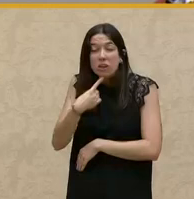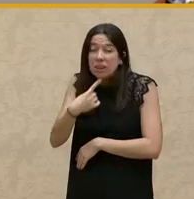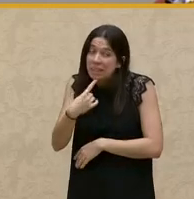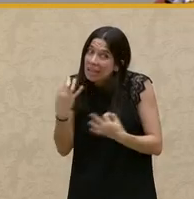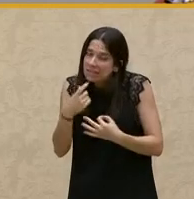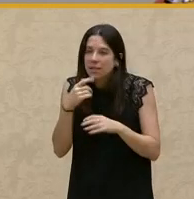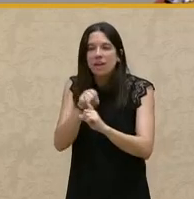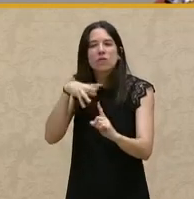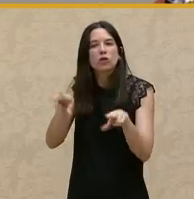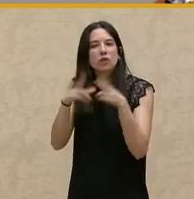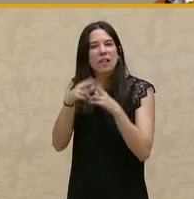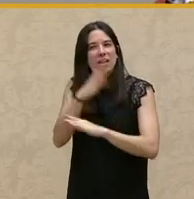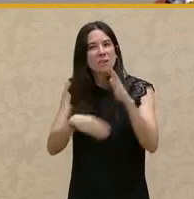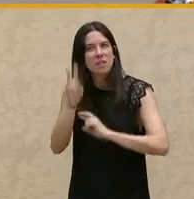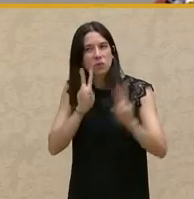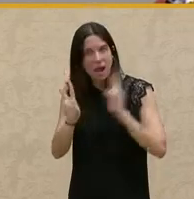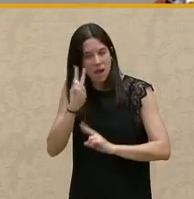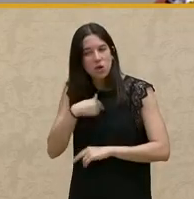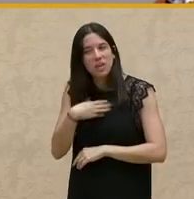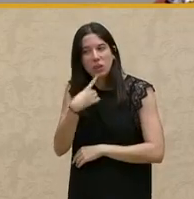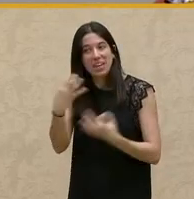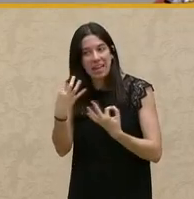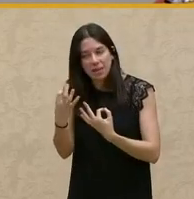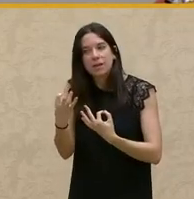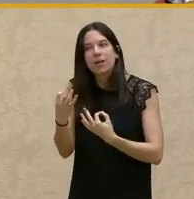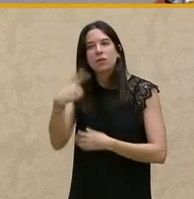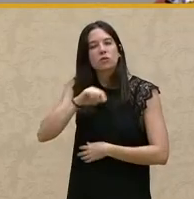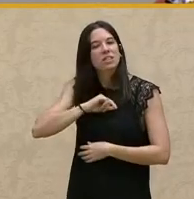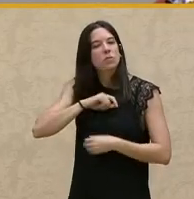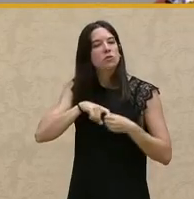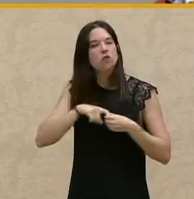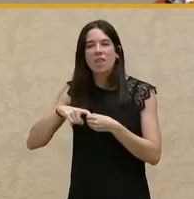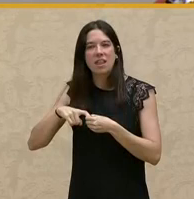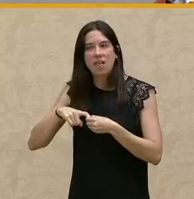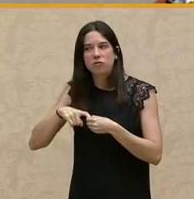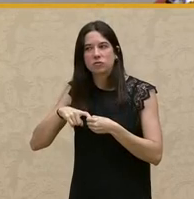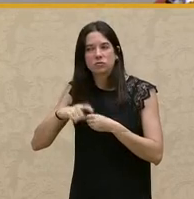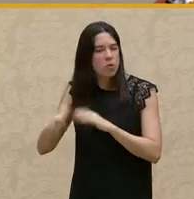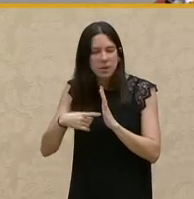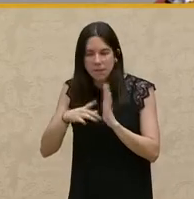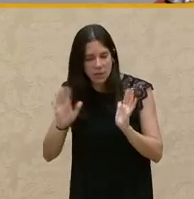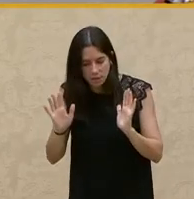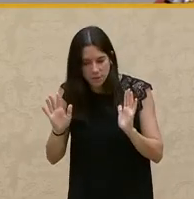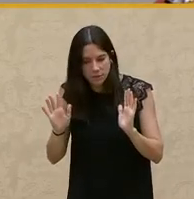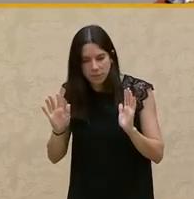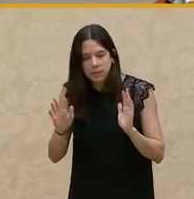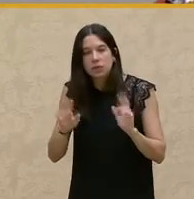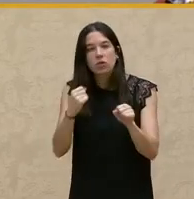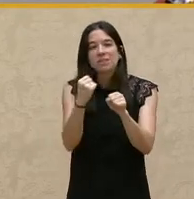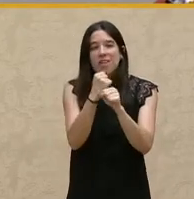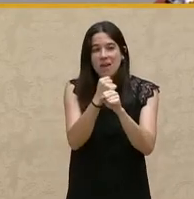Social de Discapacidad Visual, nos solidarizamos absolutamente, tanto con el trabajo de FESOCE